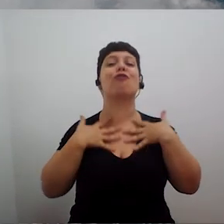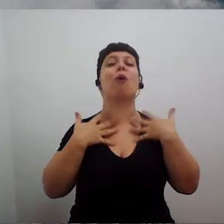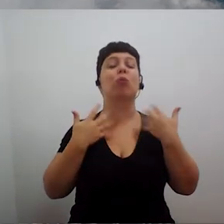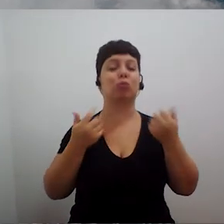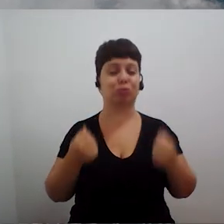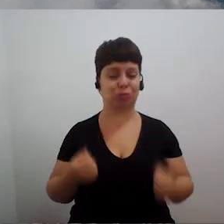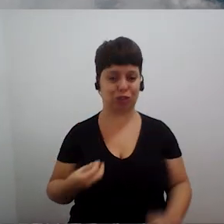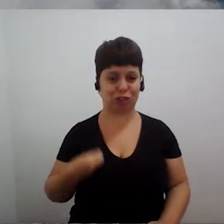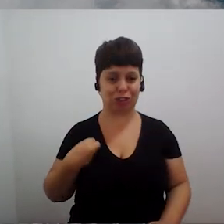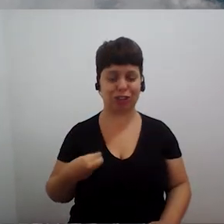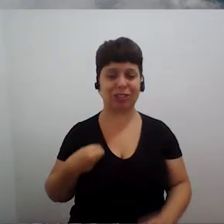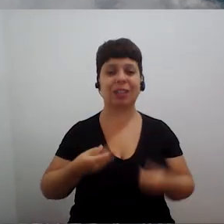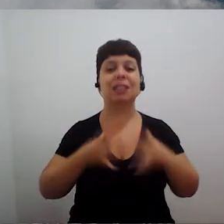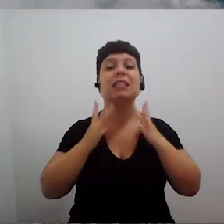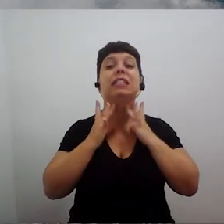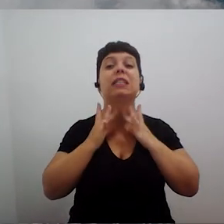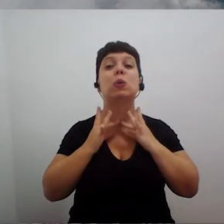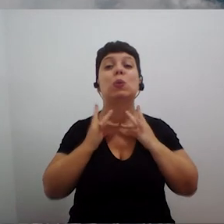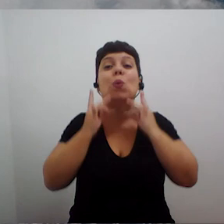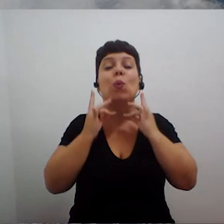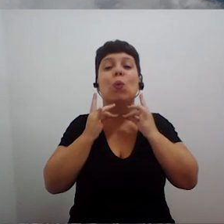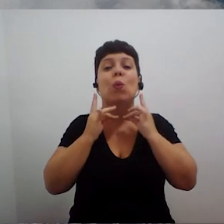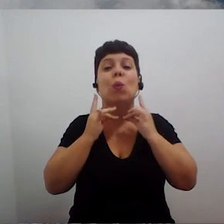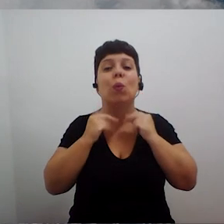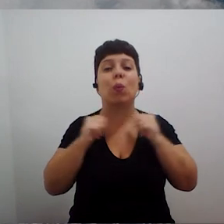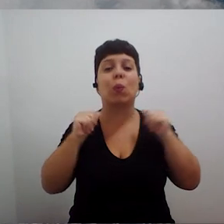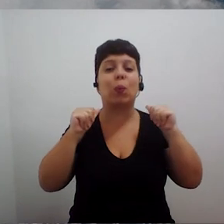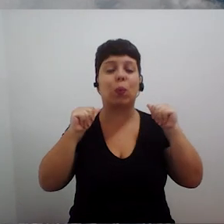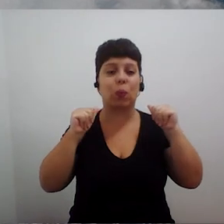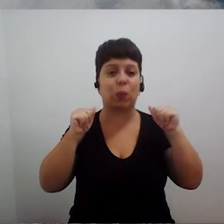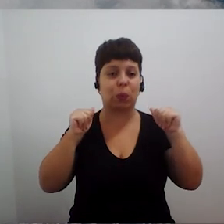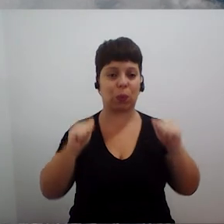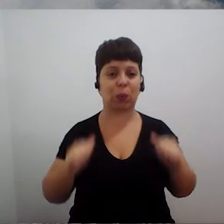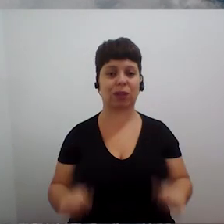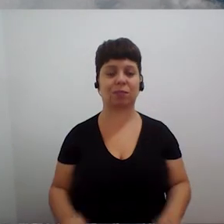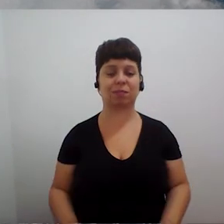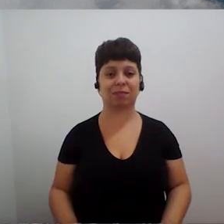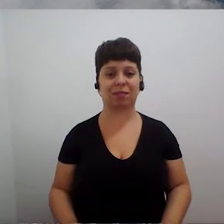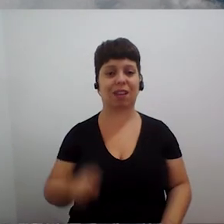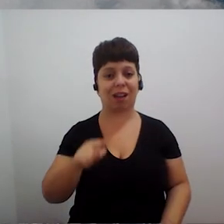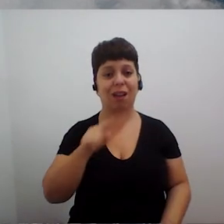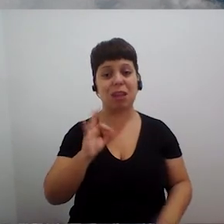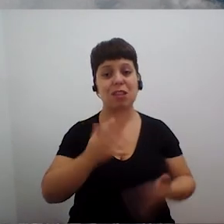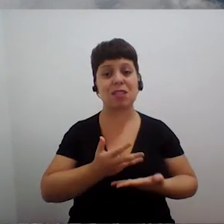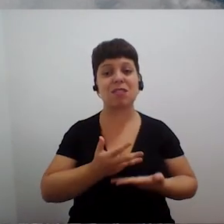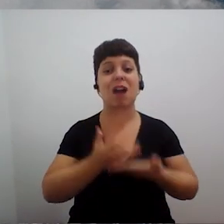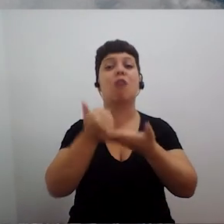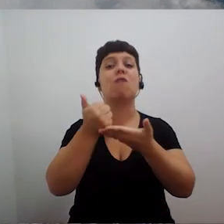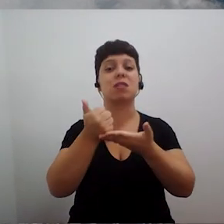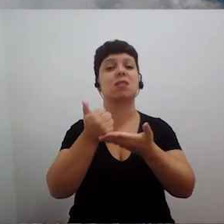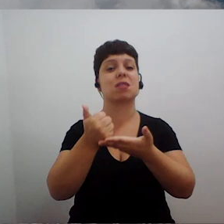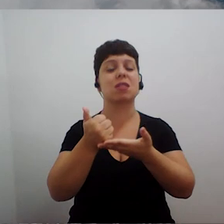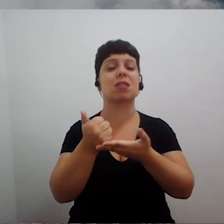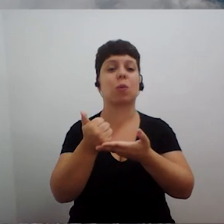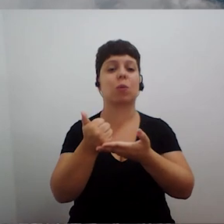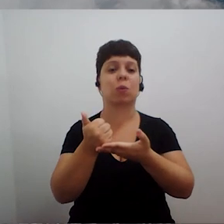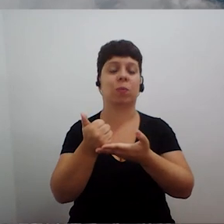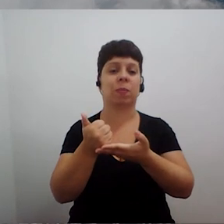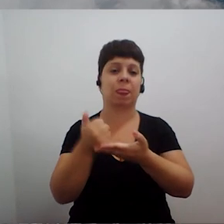ele transborda ele sacia e se torna o grande manancial da salvação do que nós entendemos